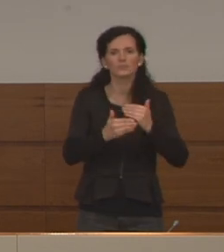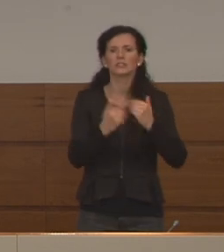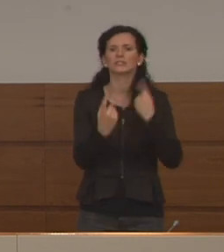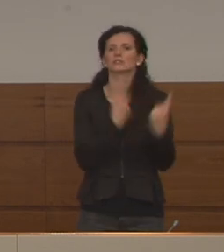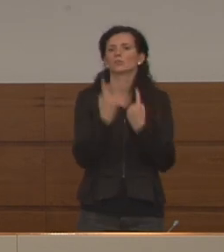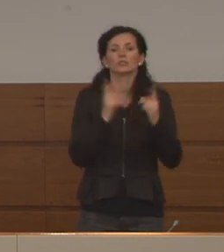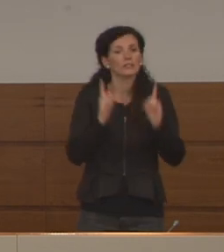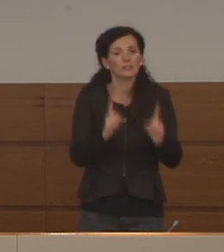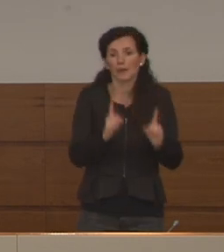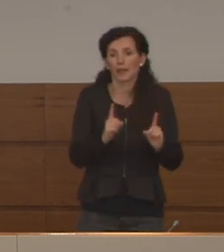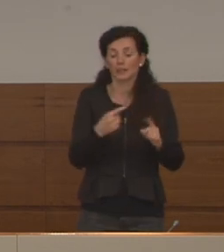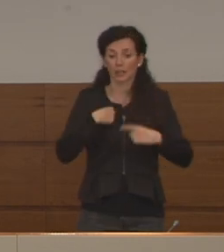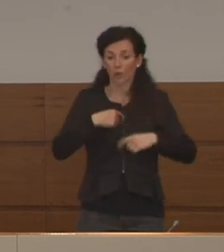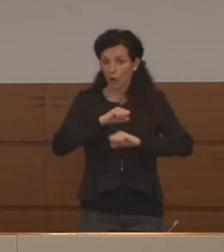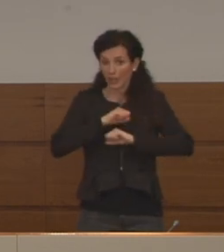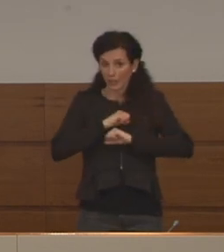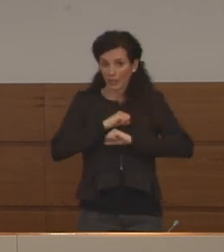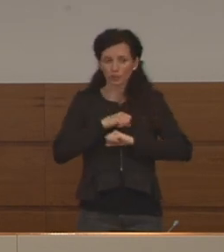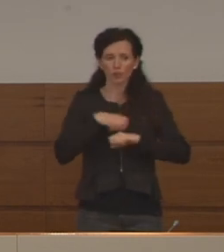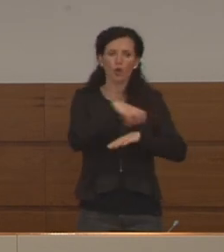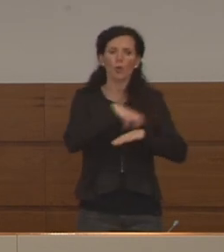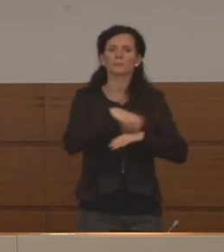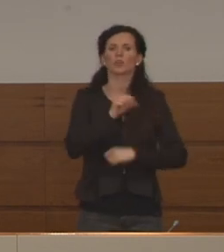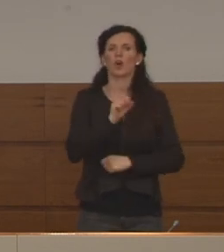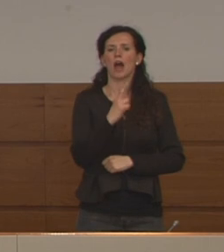Io credo che il commissario Arcuri abbia bisogno di indicazioni precise